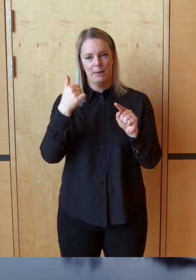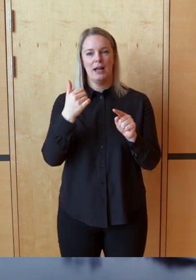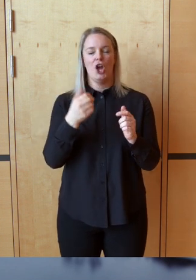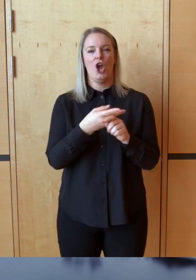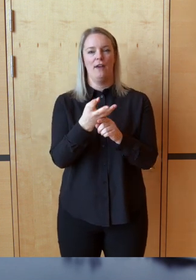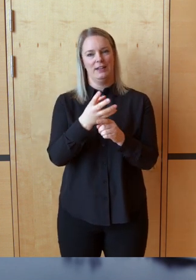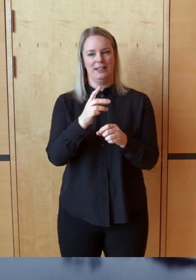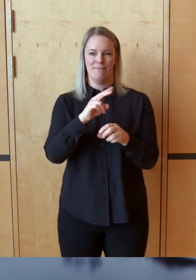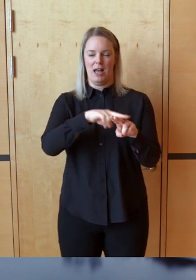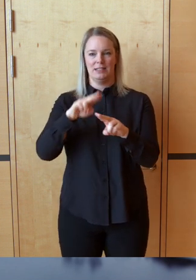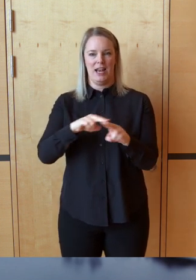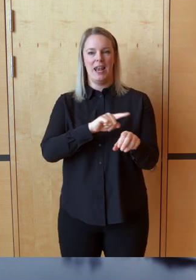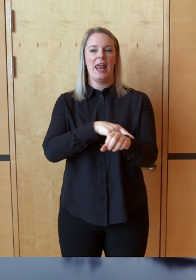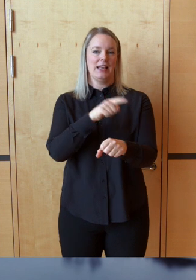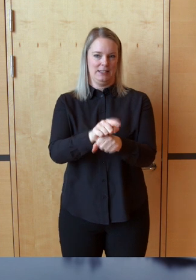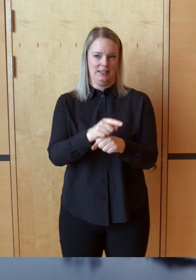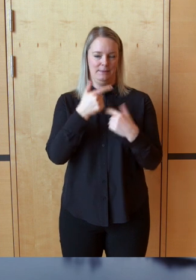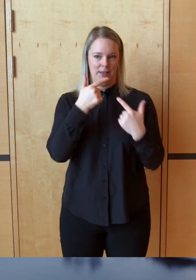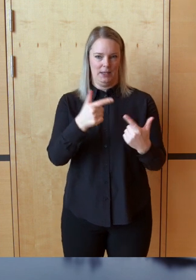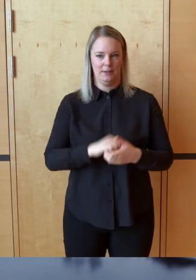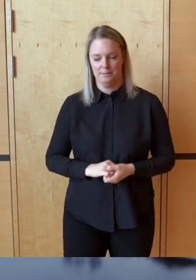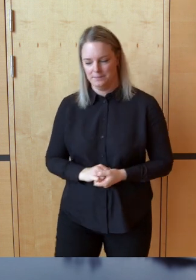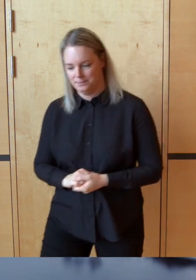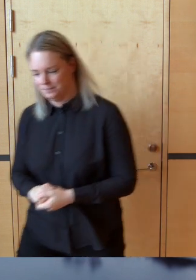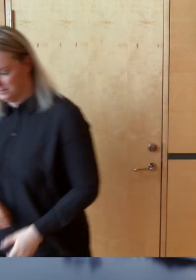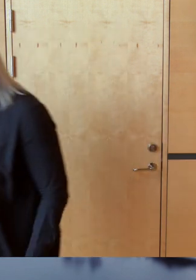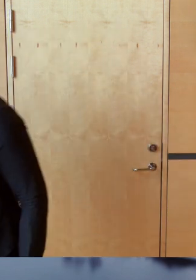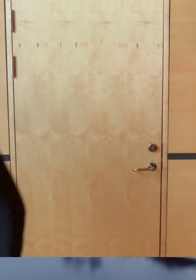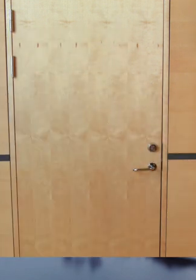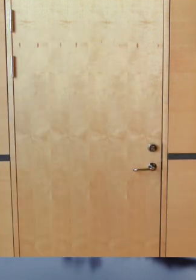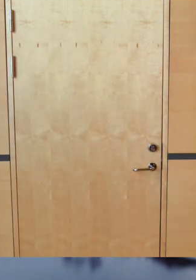Tack ska du ha och då har vi ingen tar du anmäld eurokoder beslut